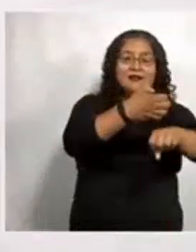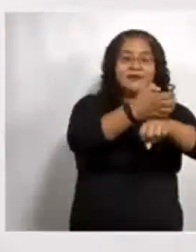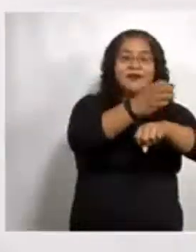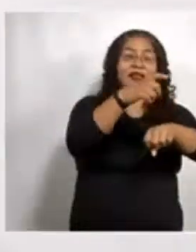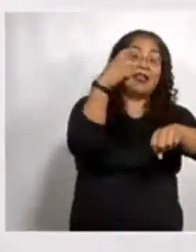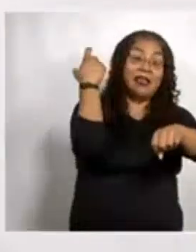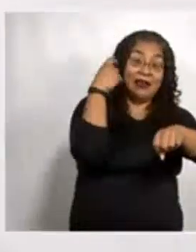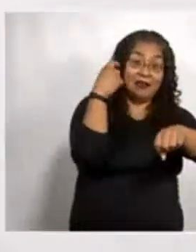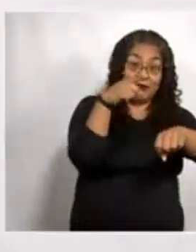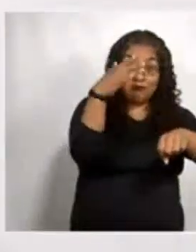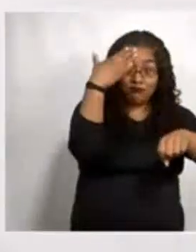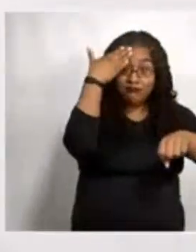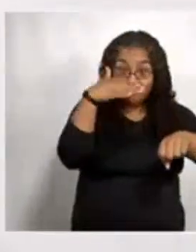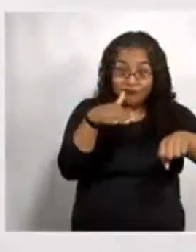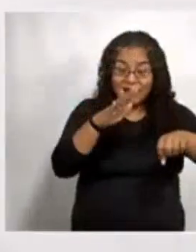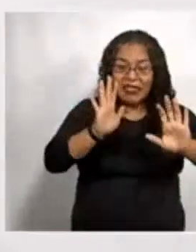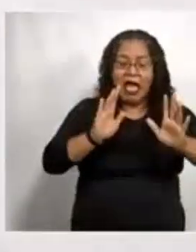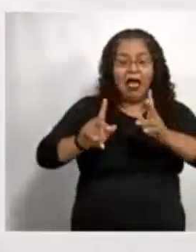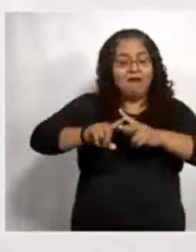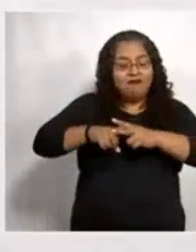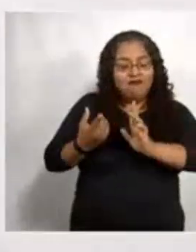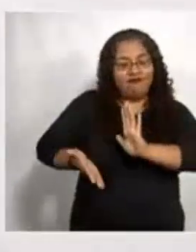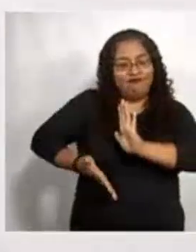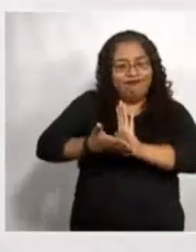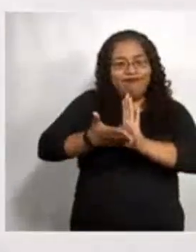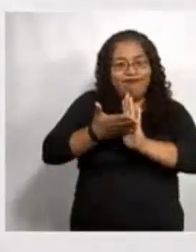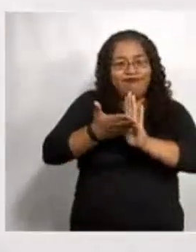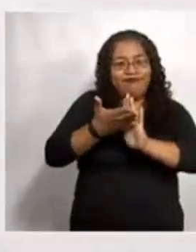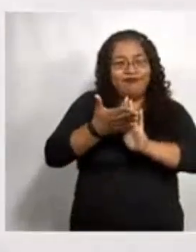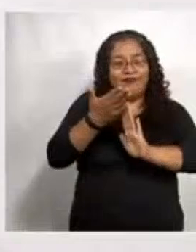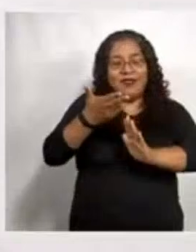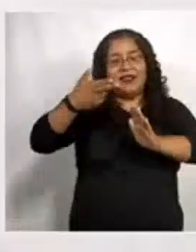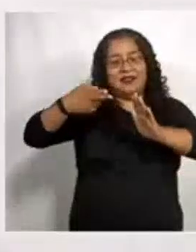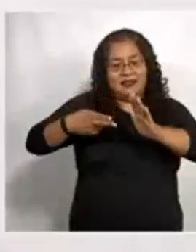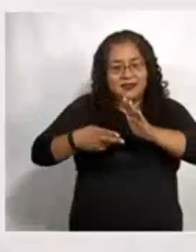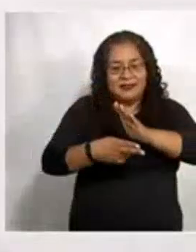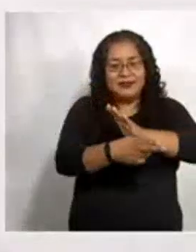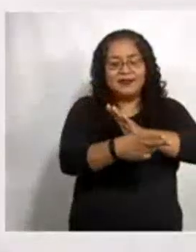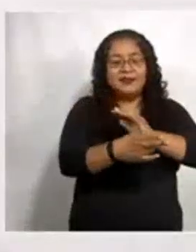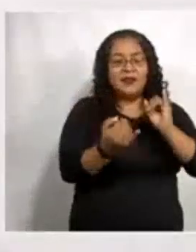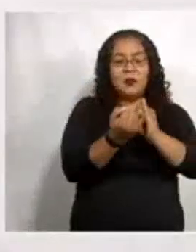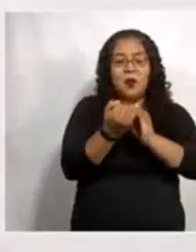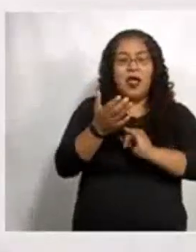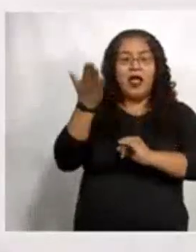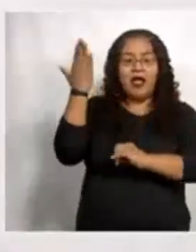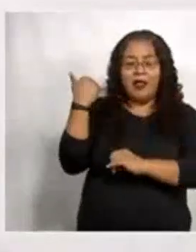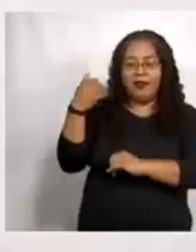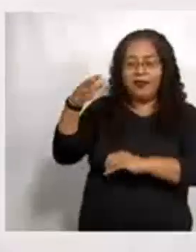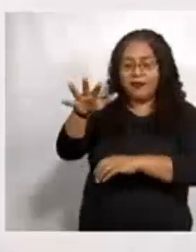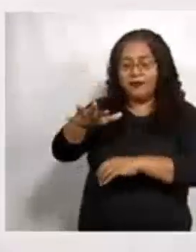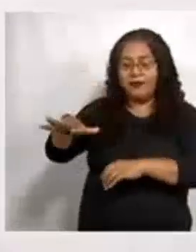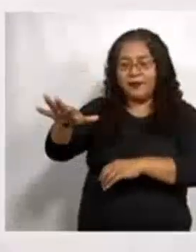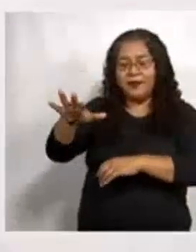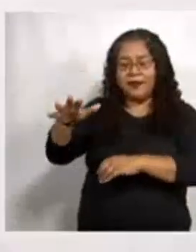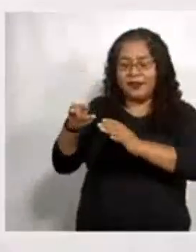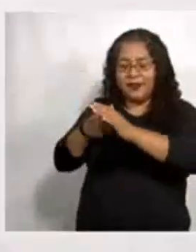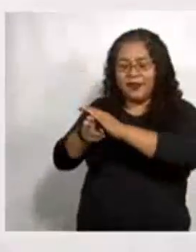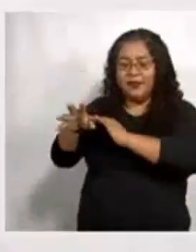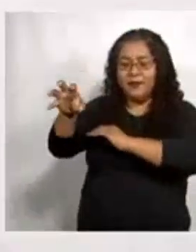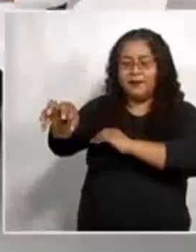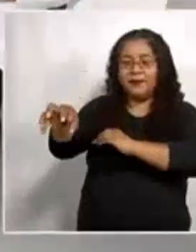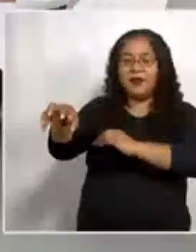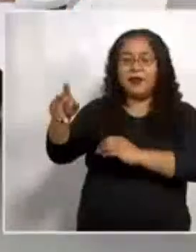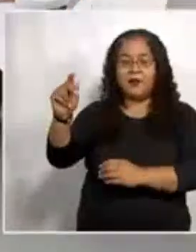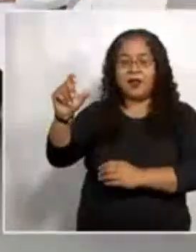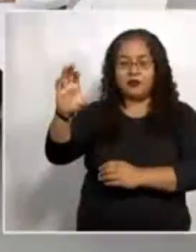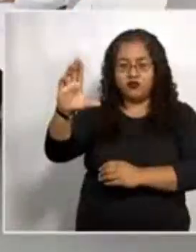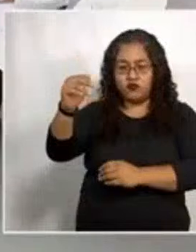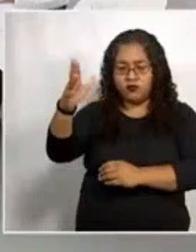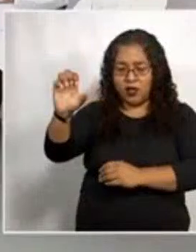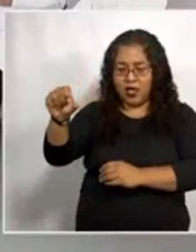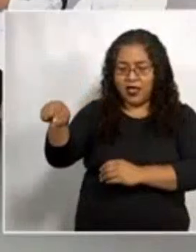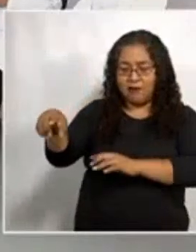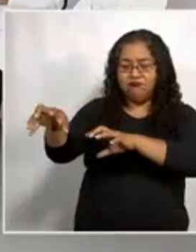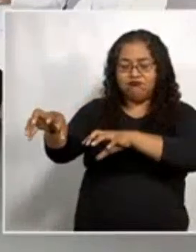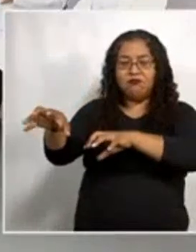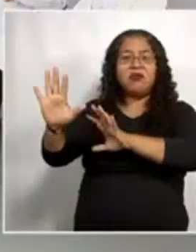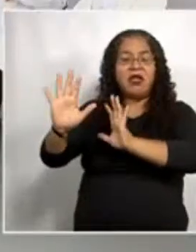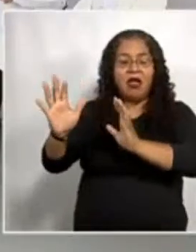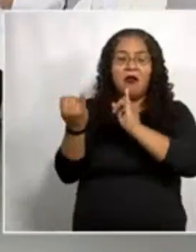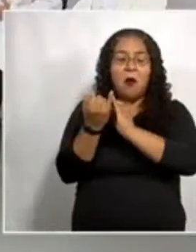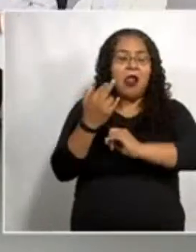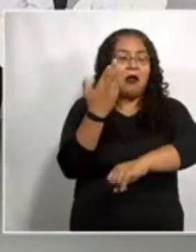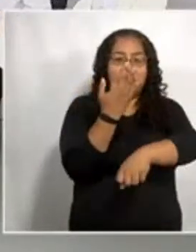iniciamos la construcción del tren México Pachuca y el México Querétaro. Ya está en licitación el